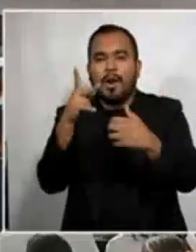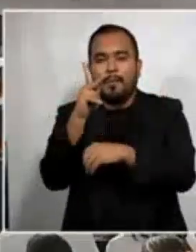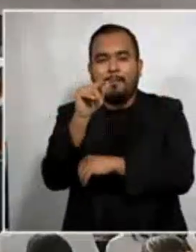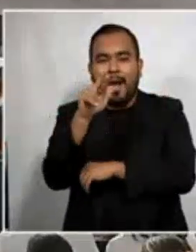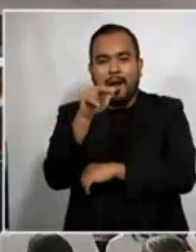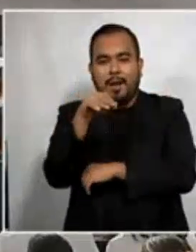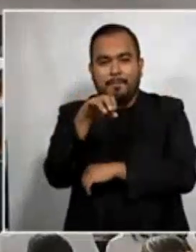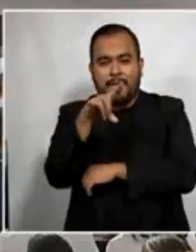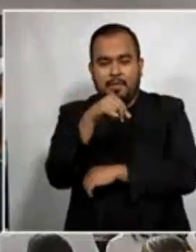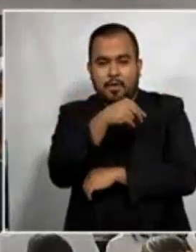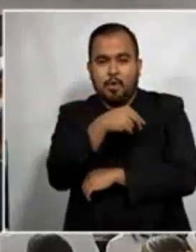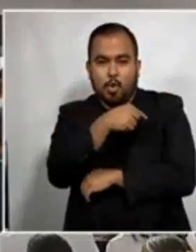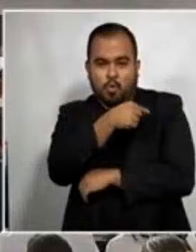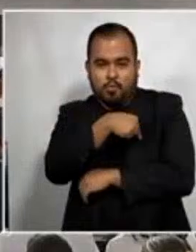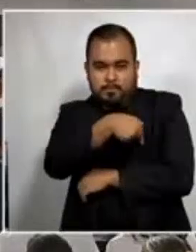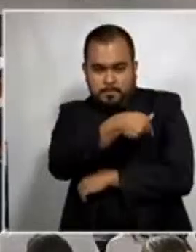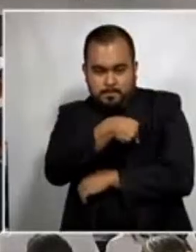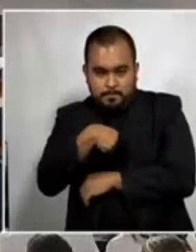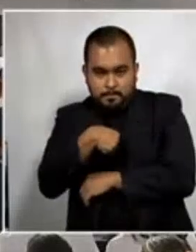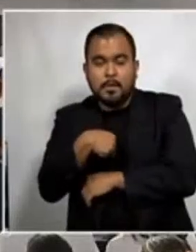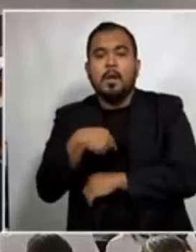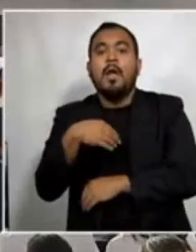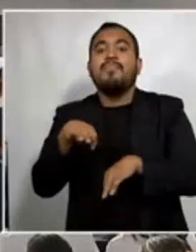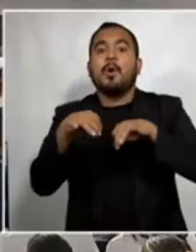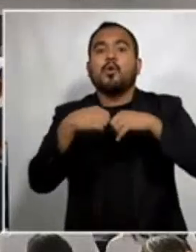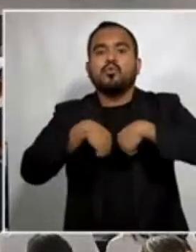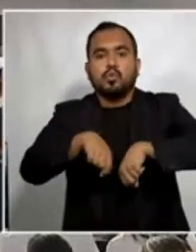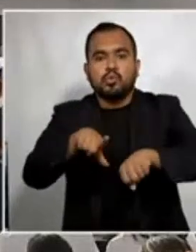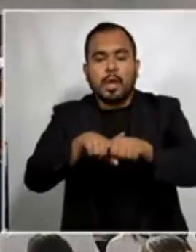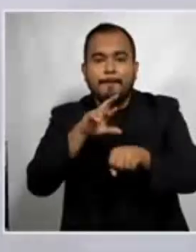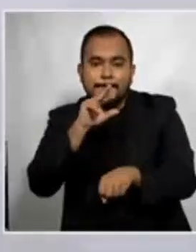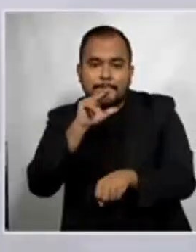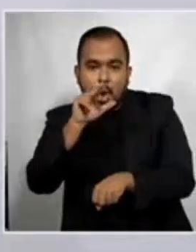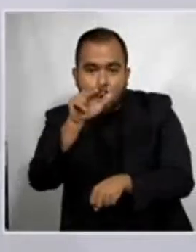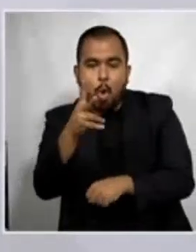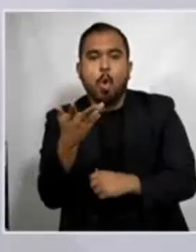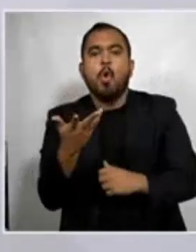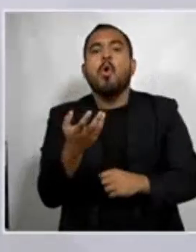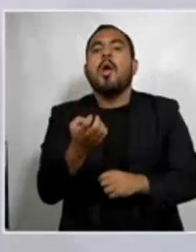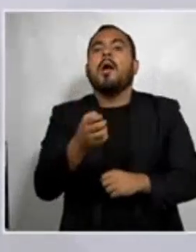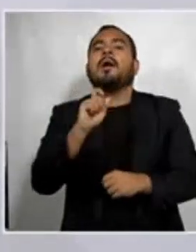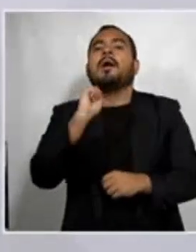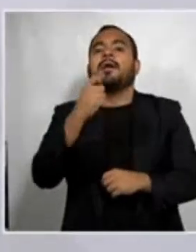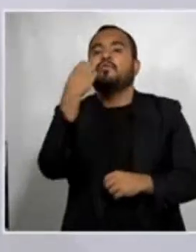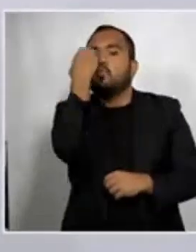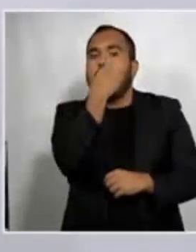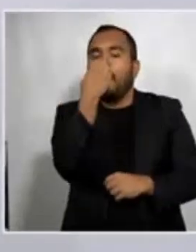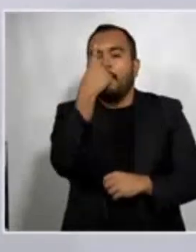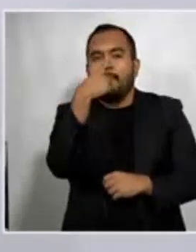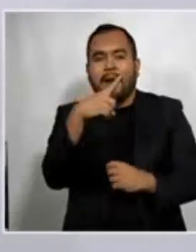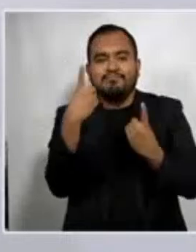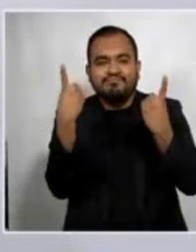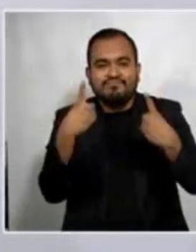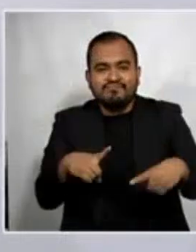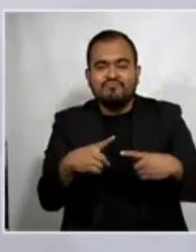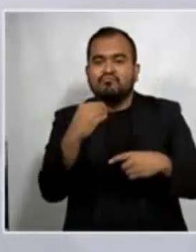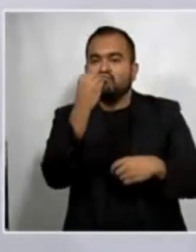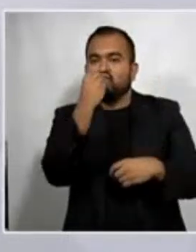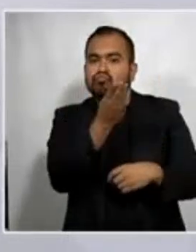de trabajo social, la gratuidad de nuestra escuela de dietética y nutrición, el congelamiento,